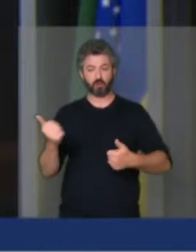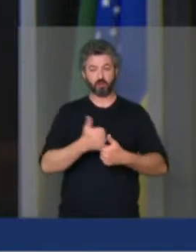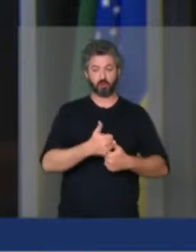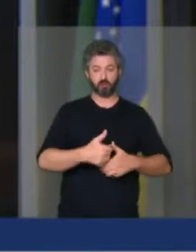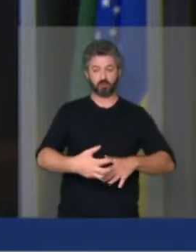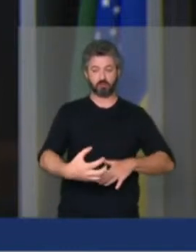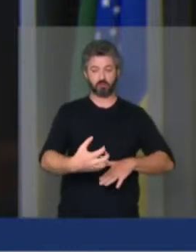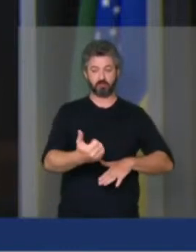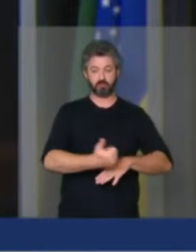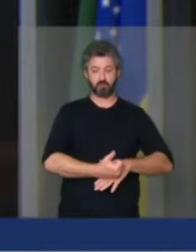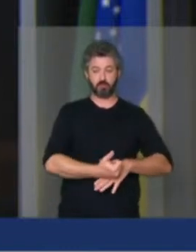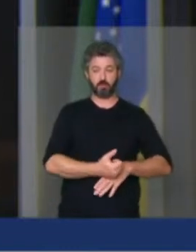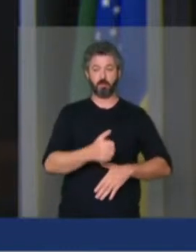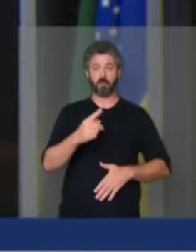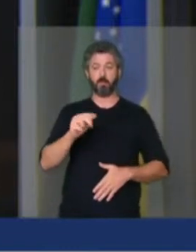PARLAMENTAR AQUI... REPRESENTA UMA REGIÃO E SE CADA UM DE